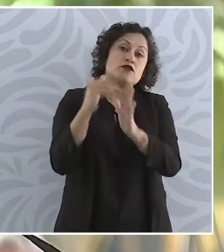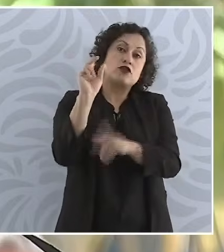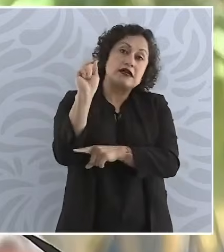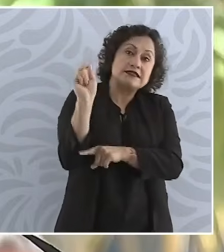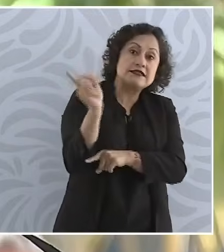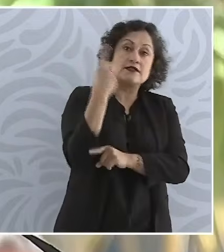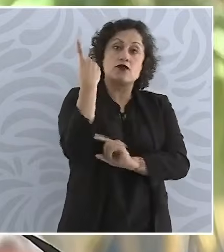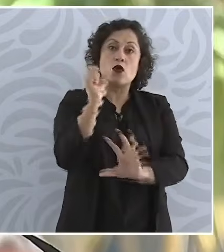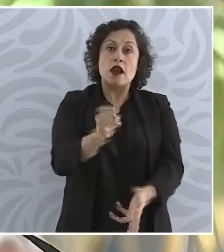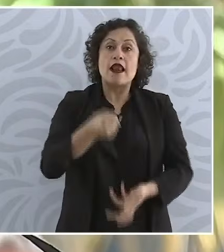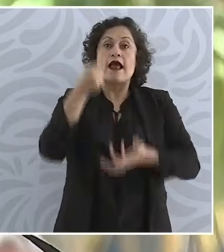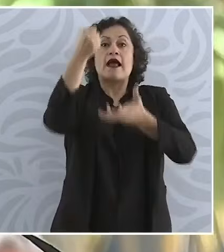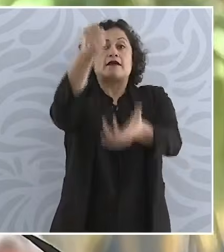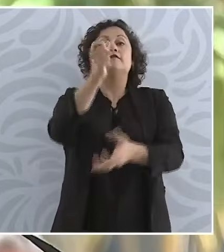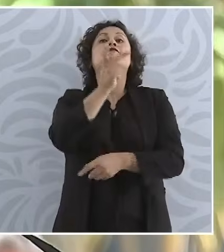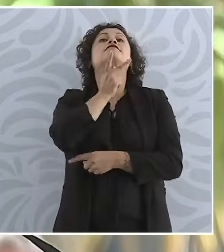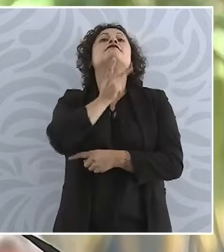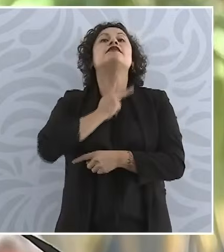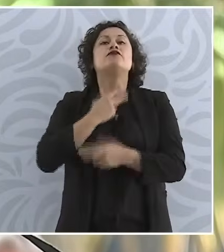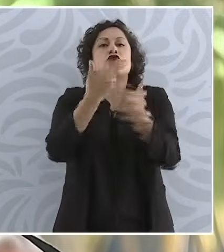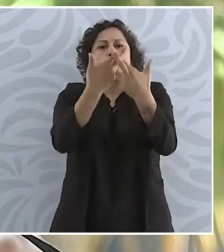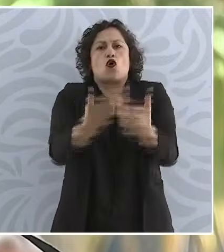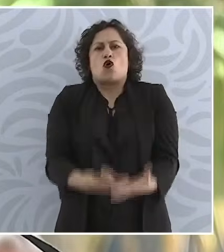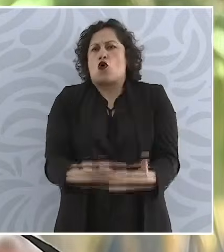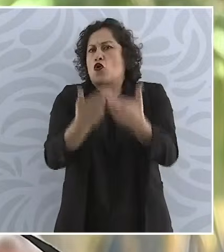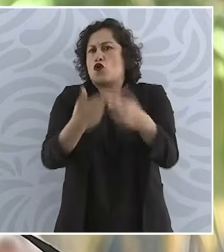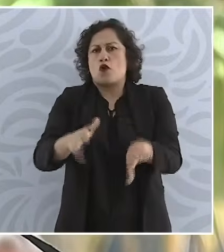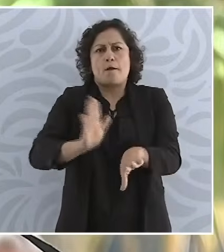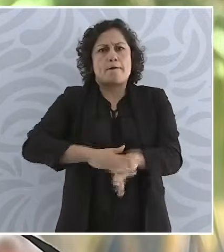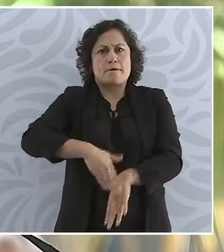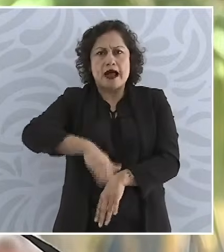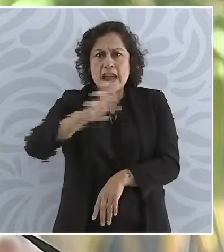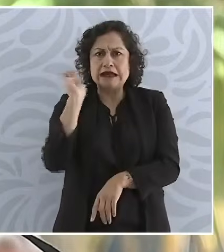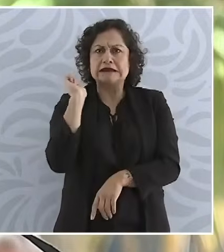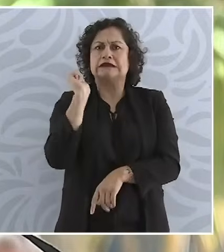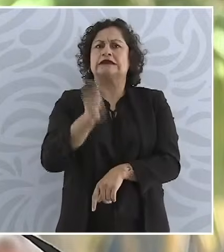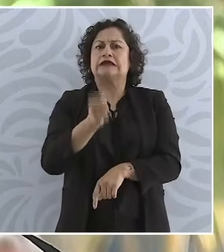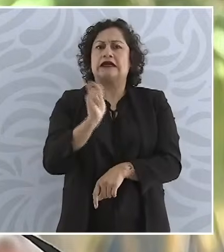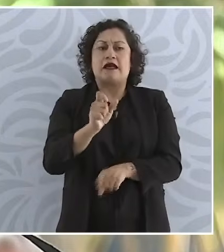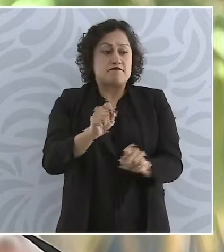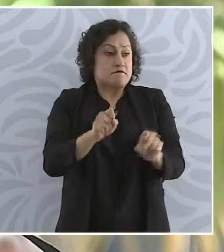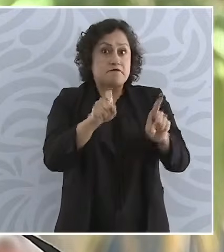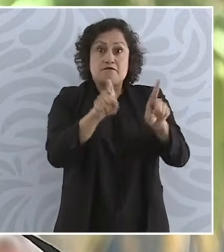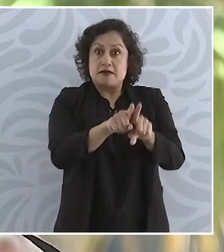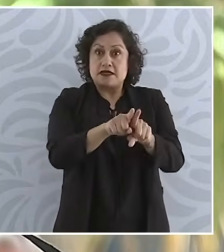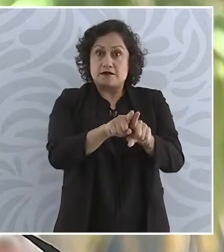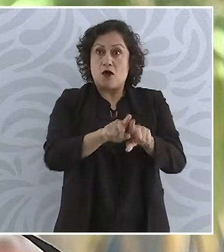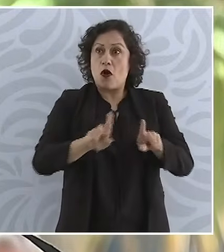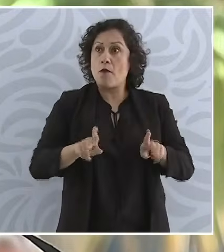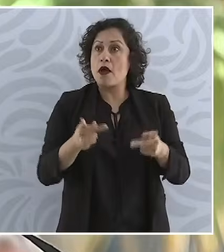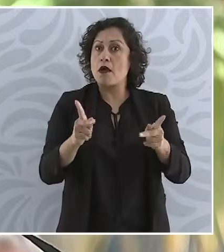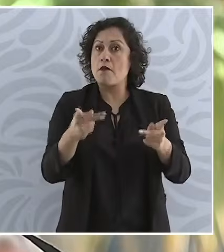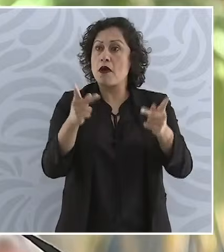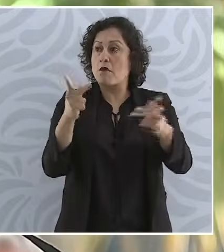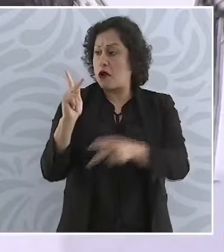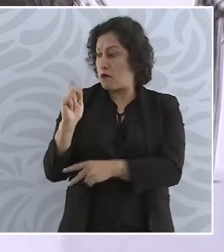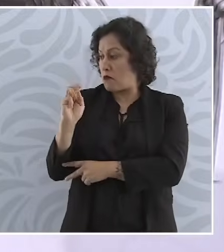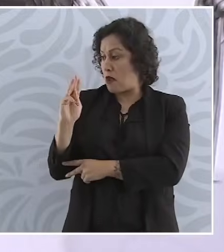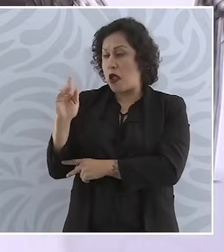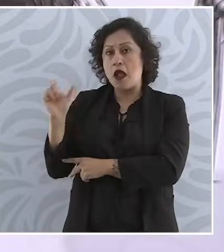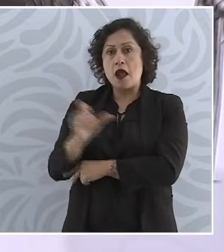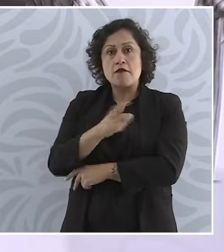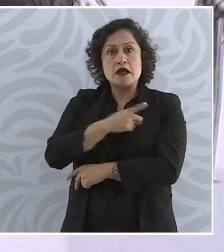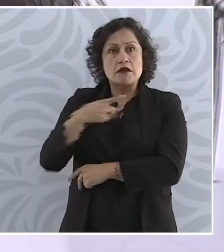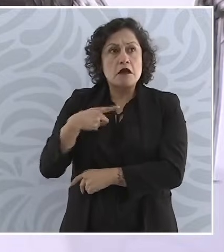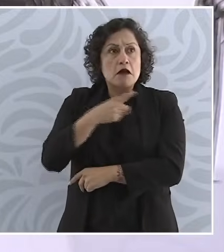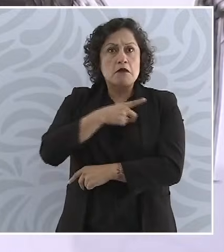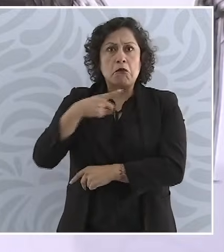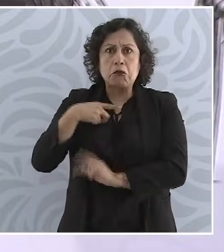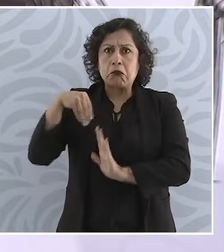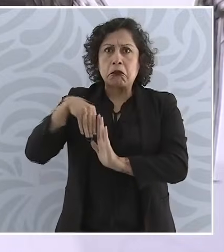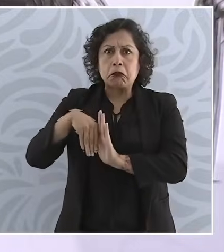excedentes petroleros históricos y al mismo tiempo endeudamiento de la empresa lo absurdo de esto es